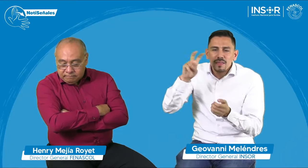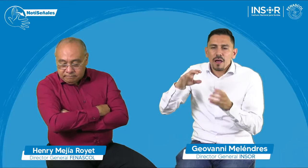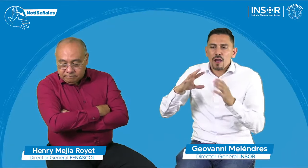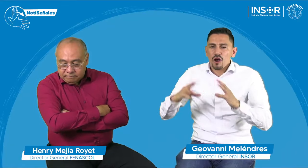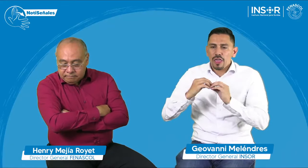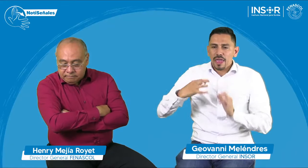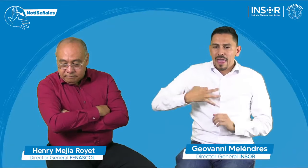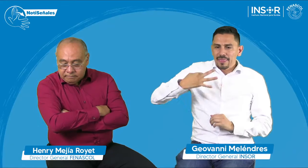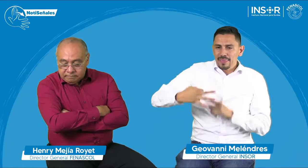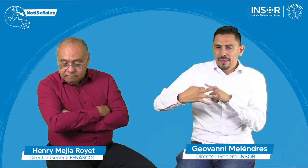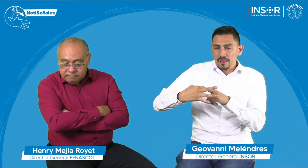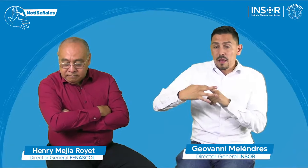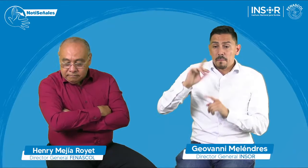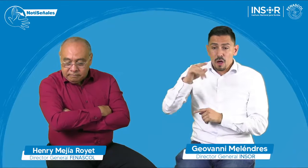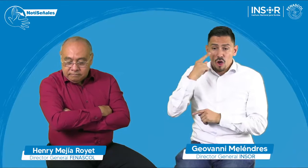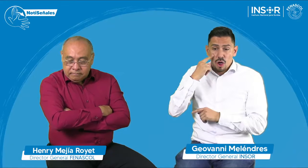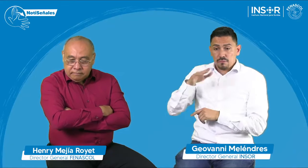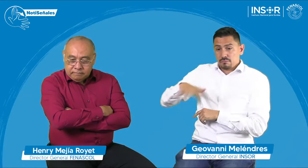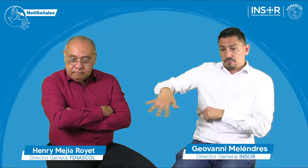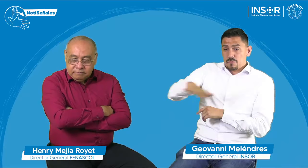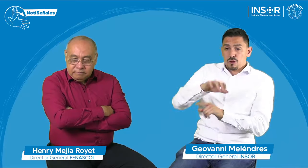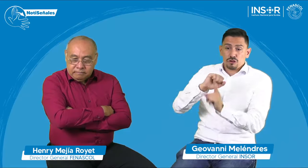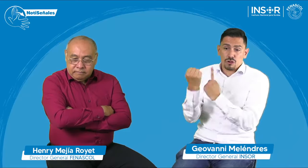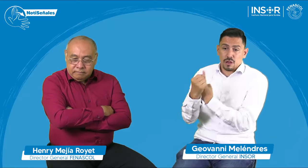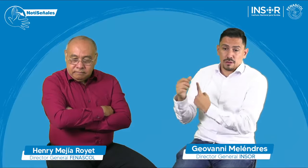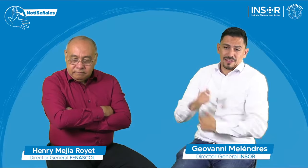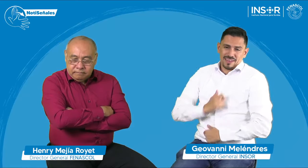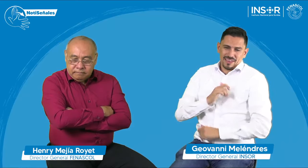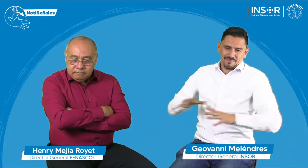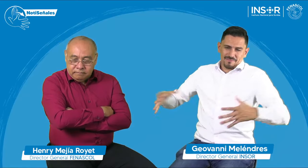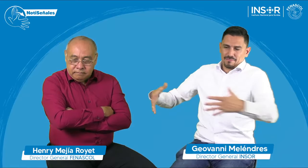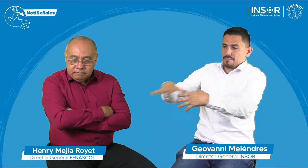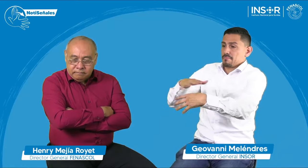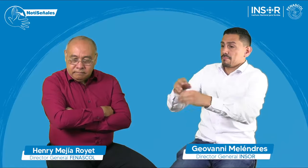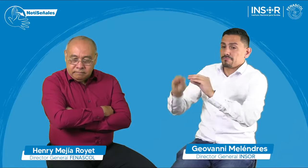registro nacional. Y el tercer